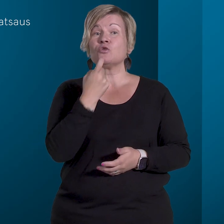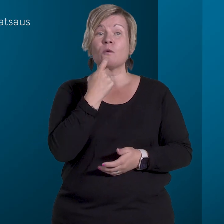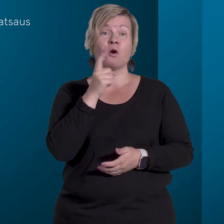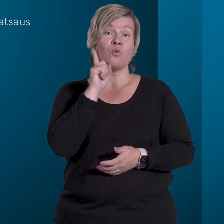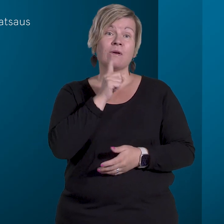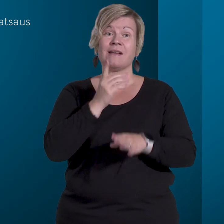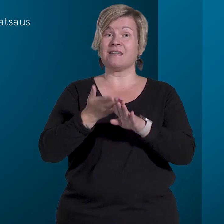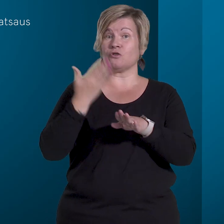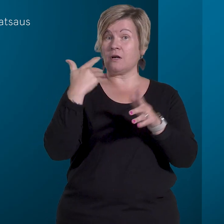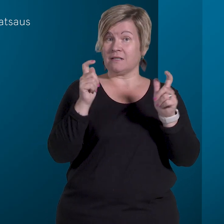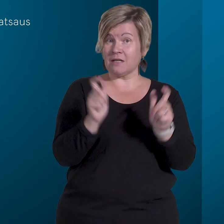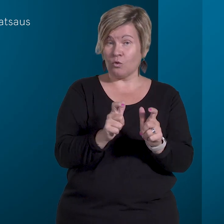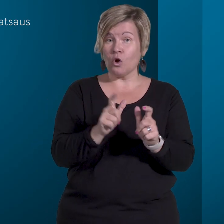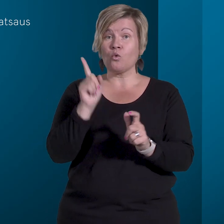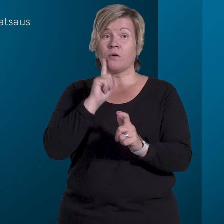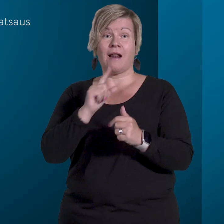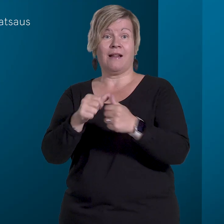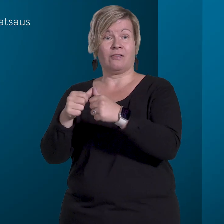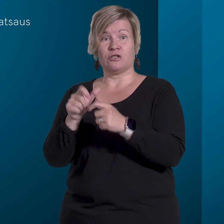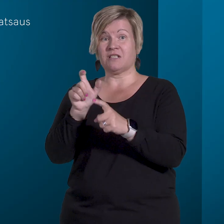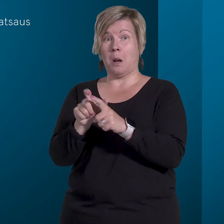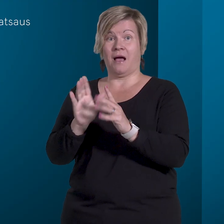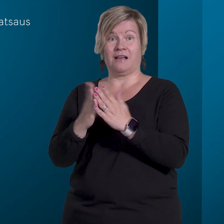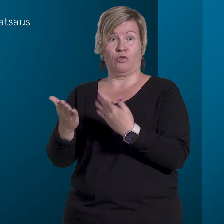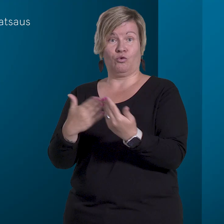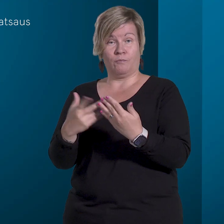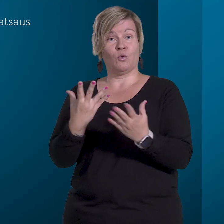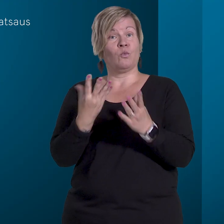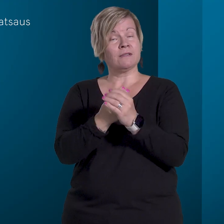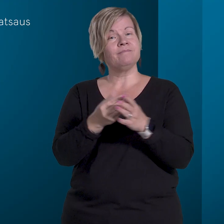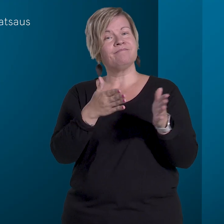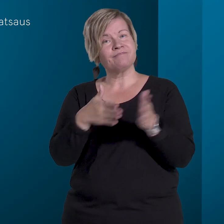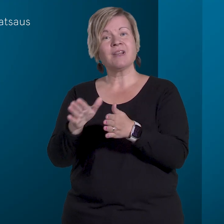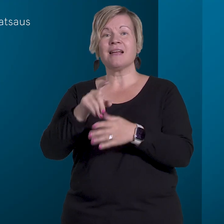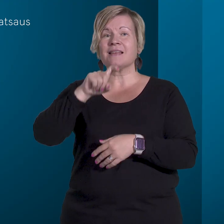Suomen kuurojen historiaseura ry järjestää Kuurojen Liiton sanakirjatyön kanssa -